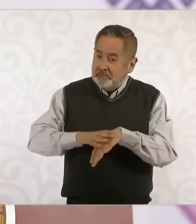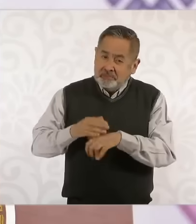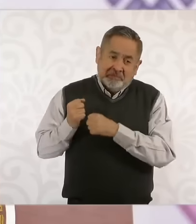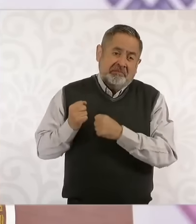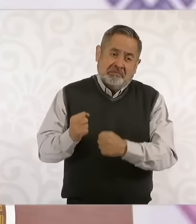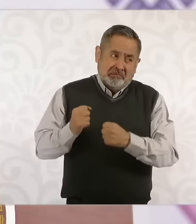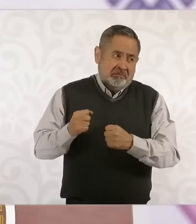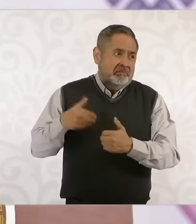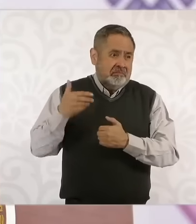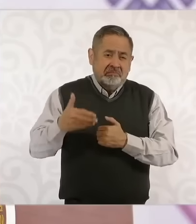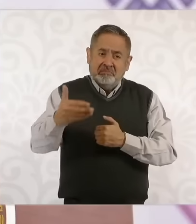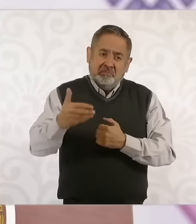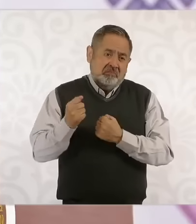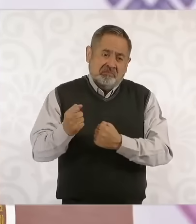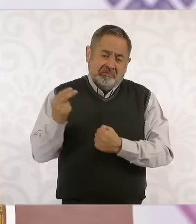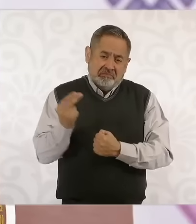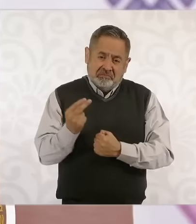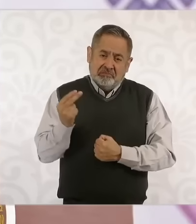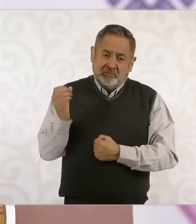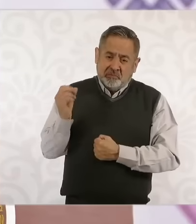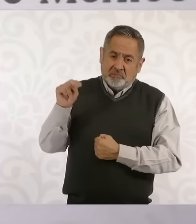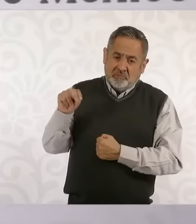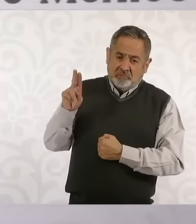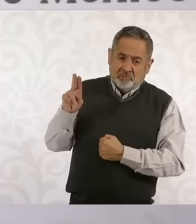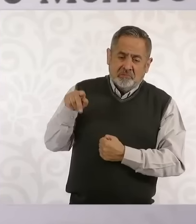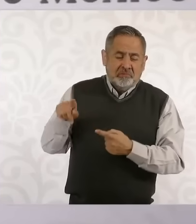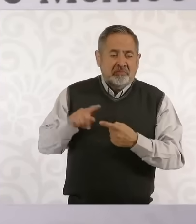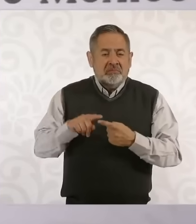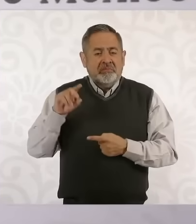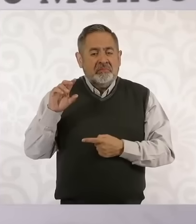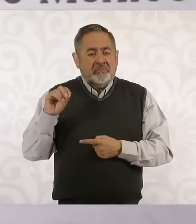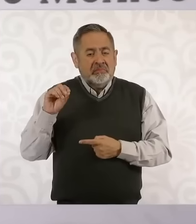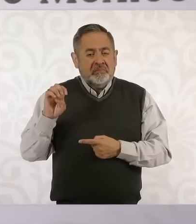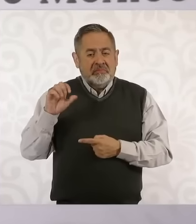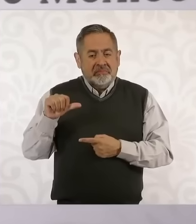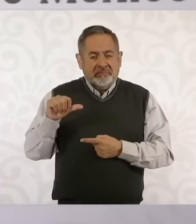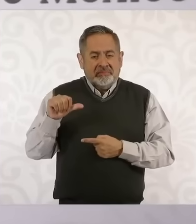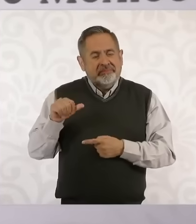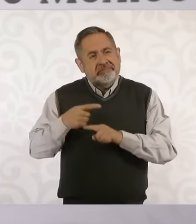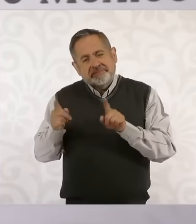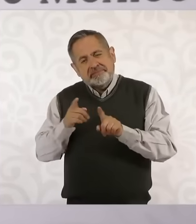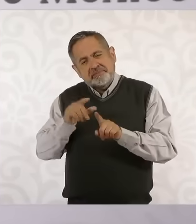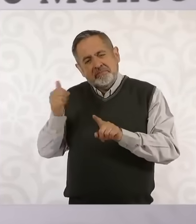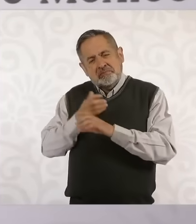estos, particularmente Naciones Unidas. La OEA eh tiene otras características,